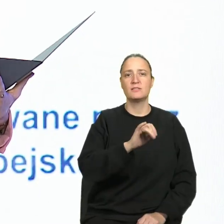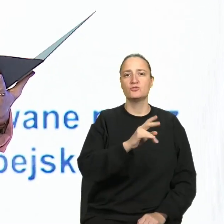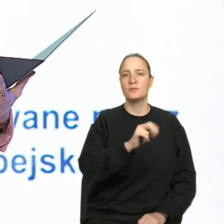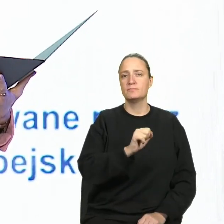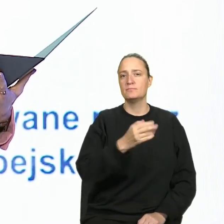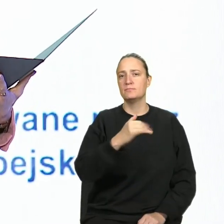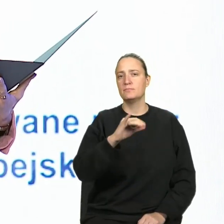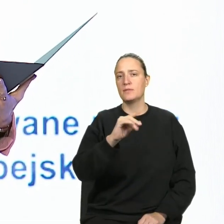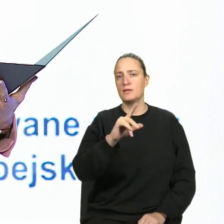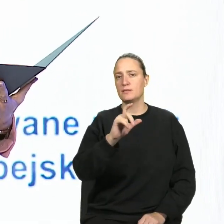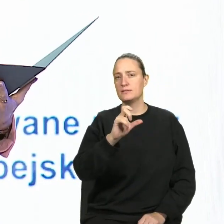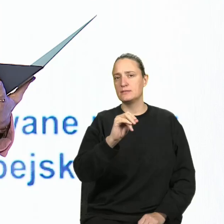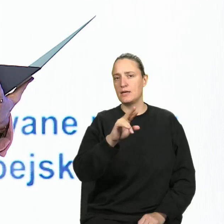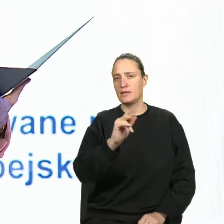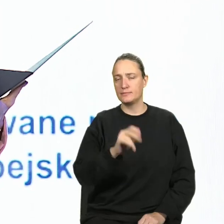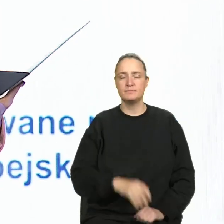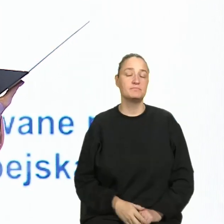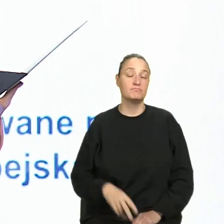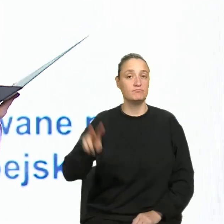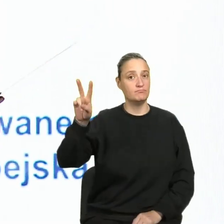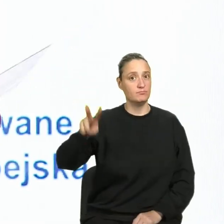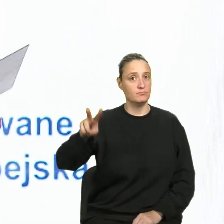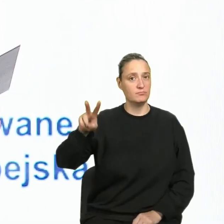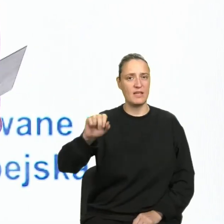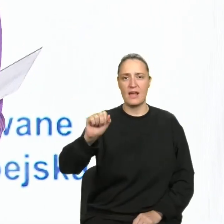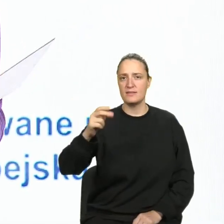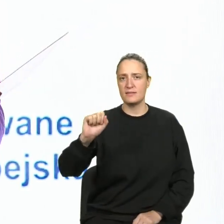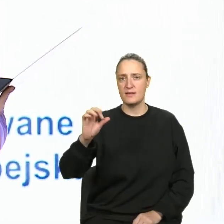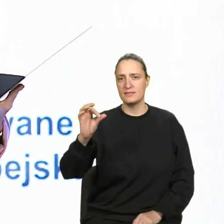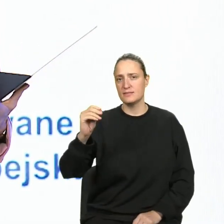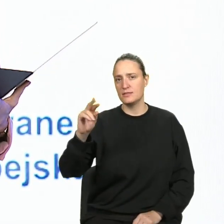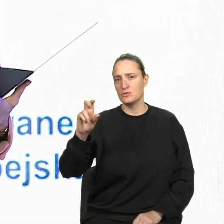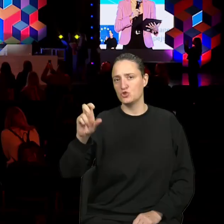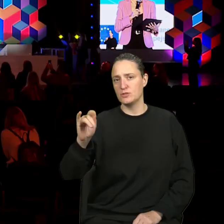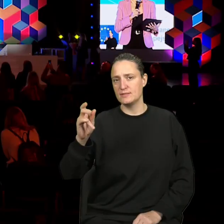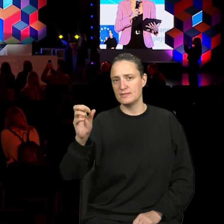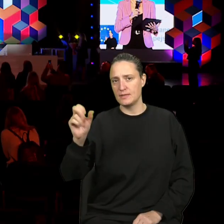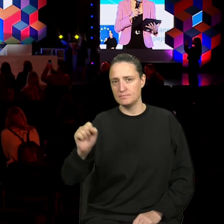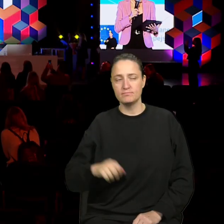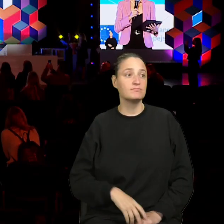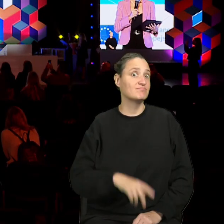to doradztwo zawodowe bardzo mocno jest już dzisiaj podkreślone, ale to jest kluczowa, bardzo ważna kwestia,